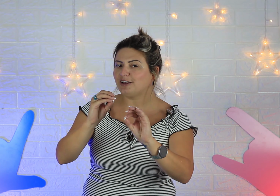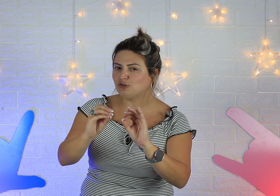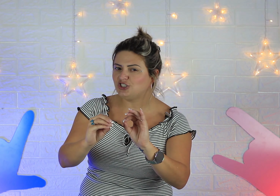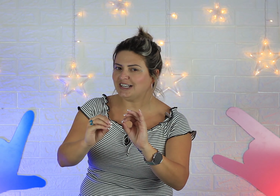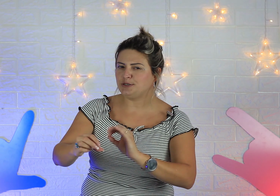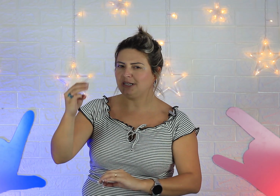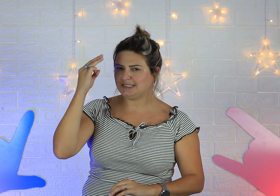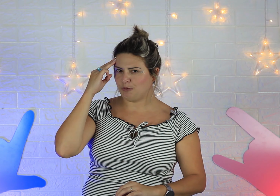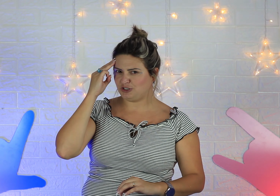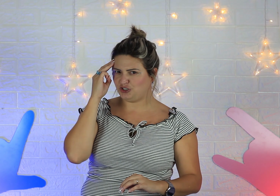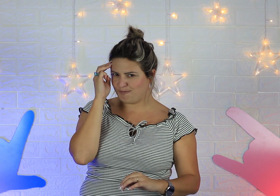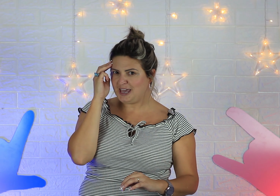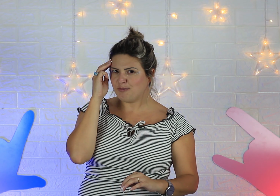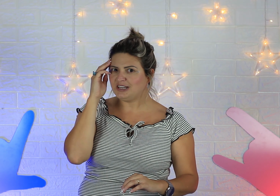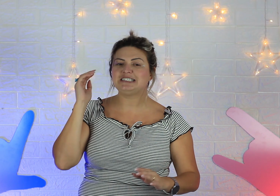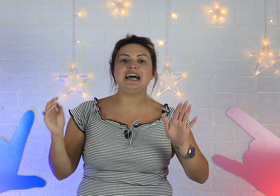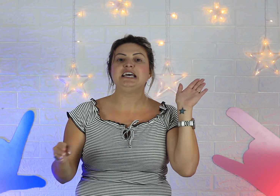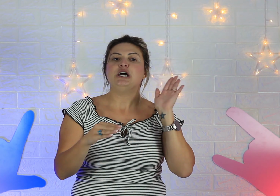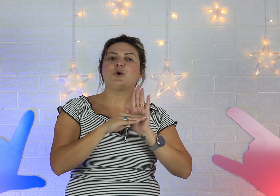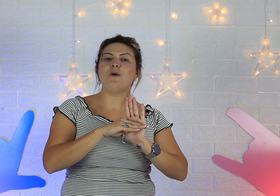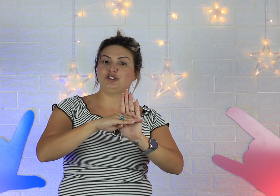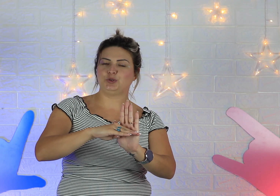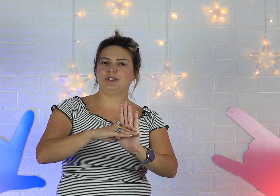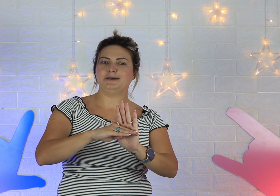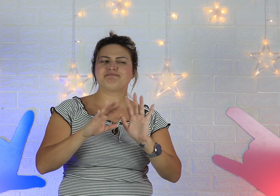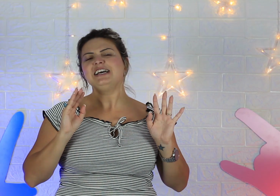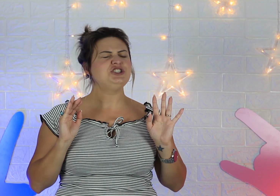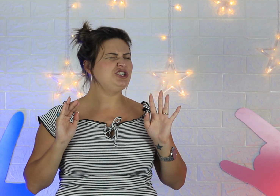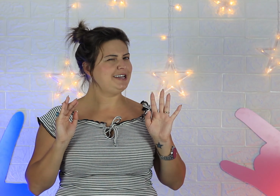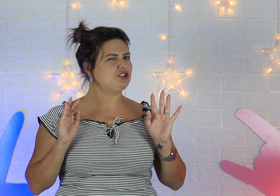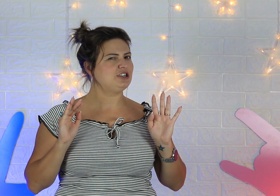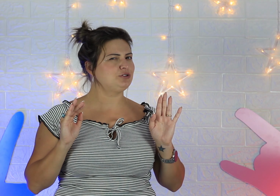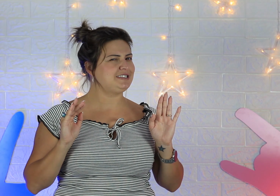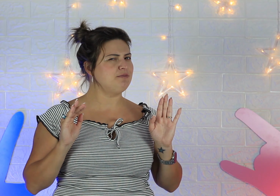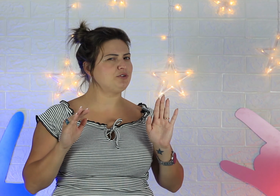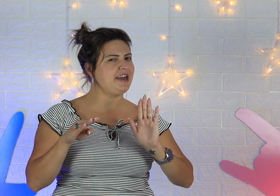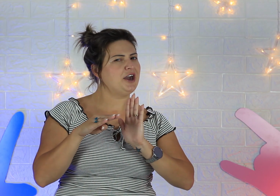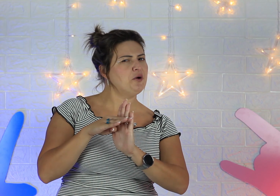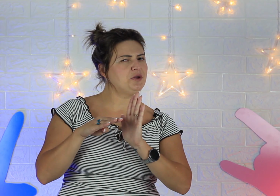método de assimilação para gente memorizar com ajuda a gente entende que ajuda é sempre o que